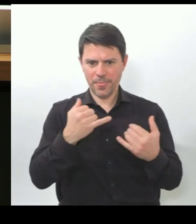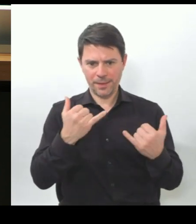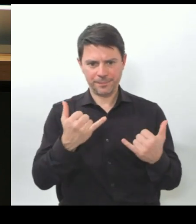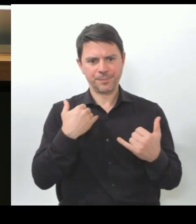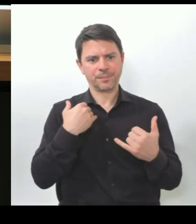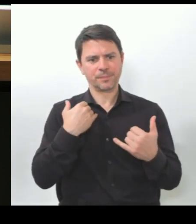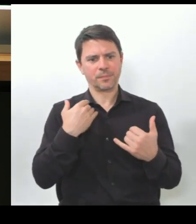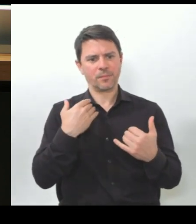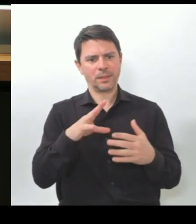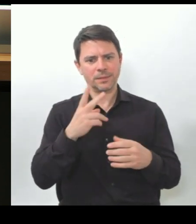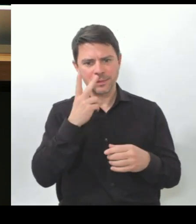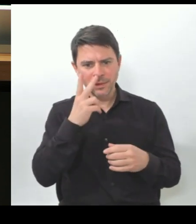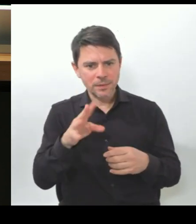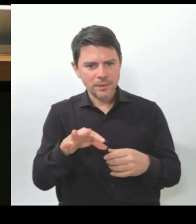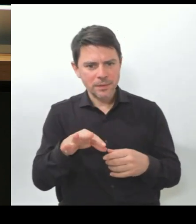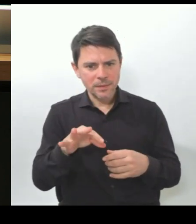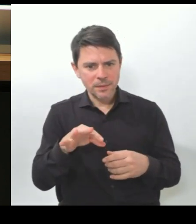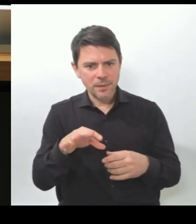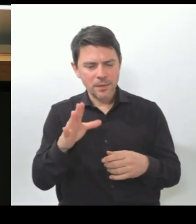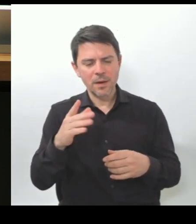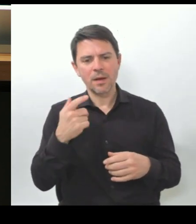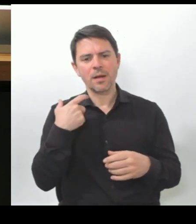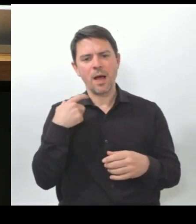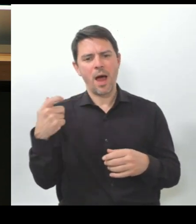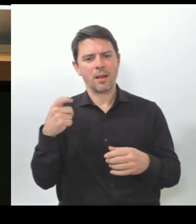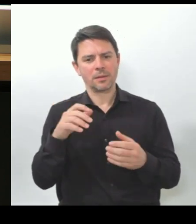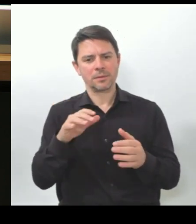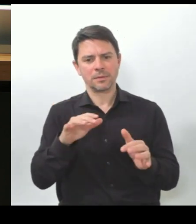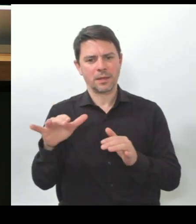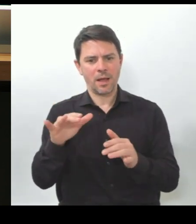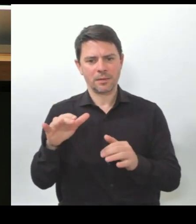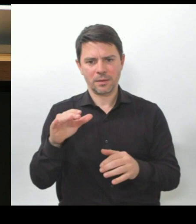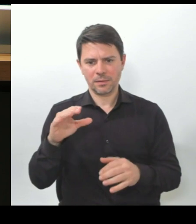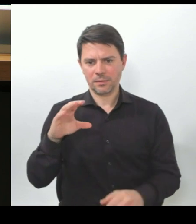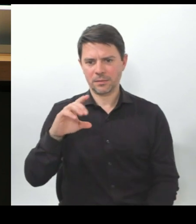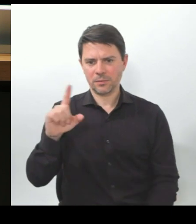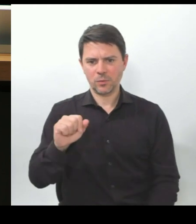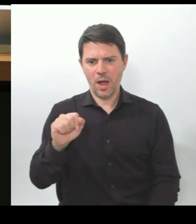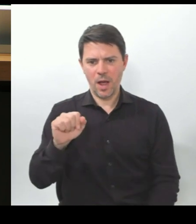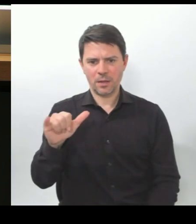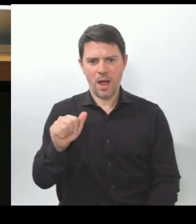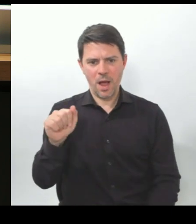sie haben was Richtiges gemacht. Sie haben damals die Planung gestoppt. Weil die Biesdorferinnen und die